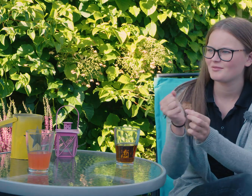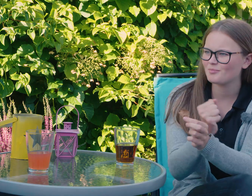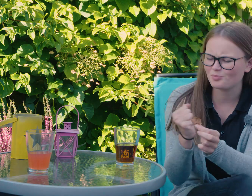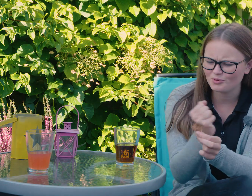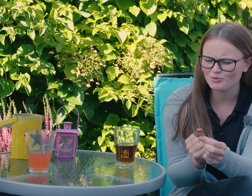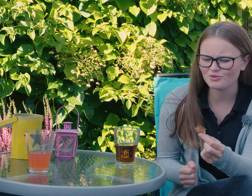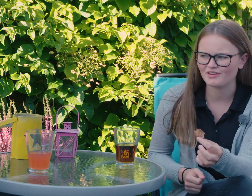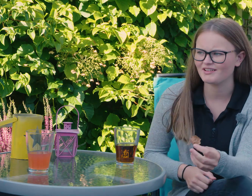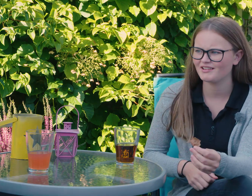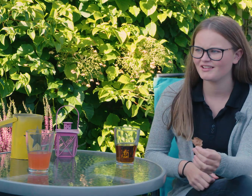Brun!